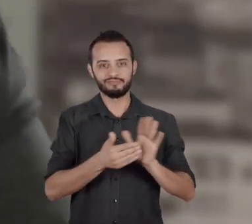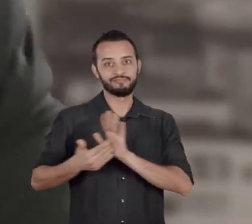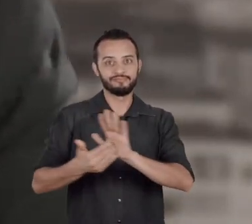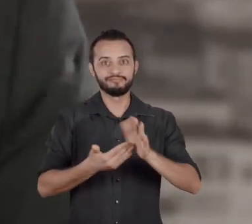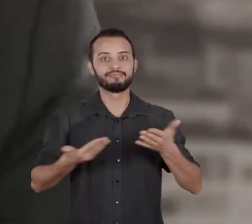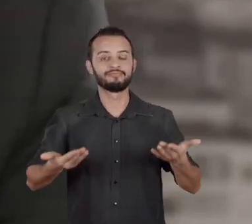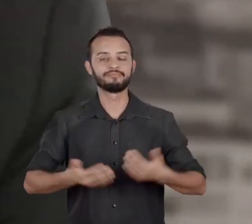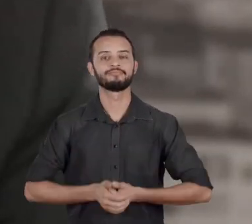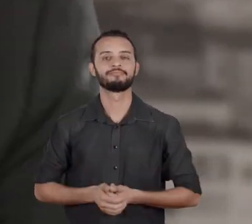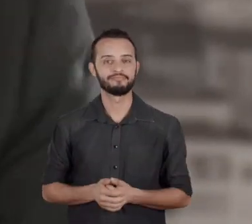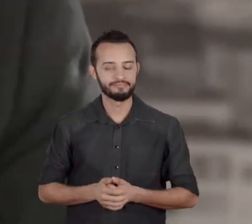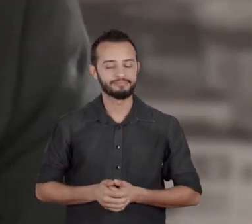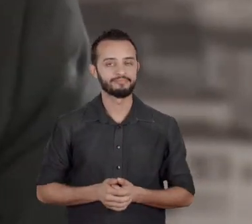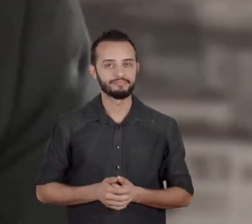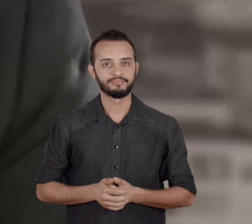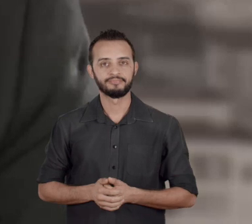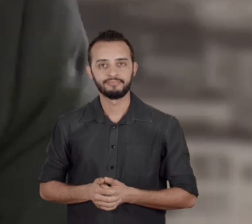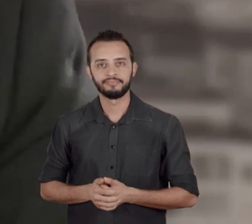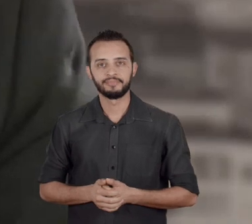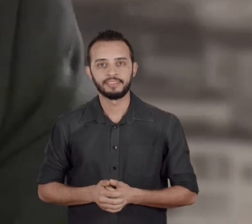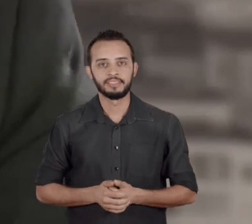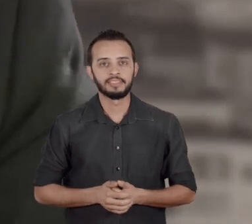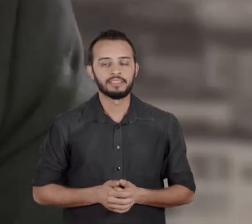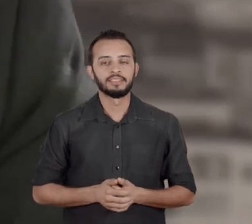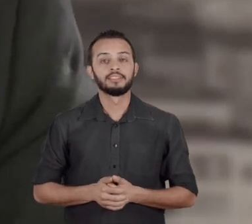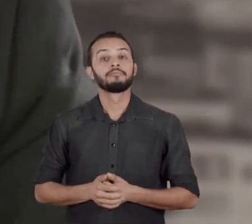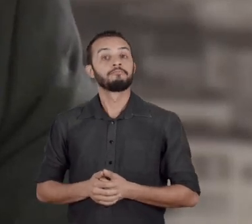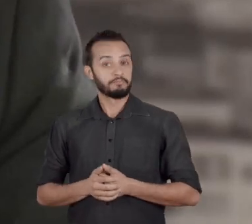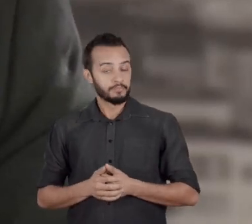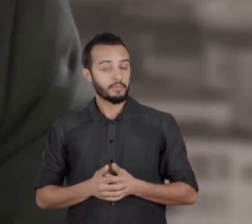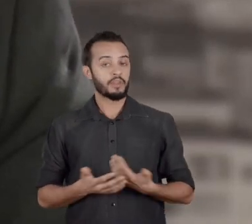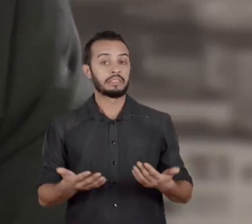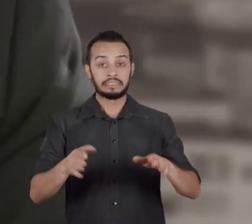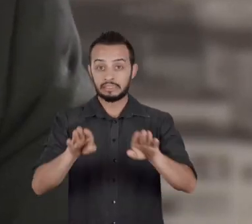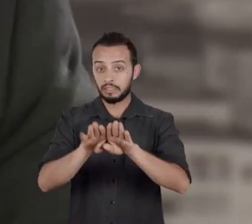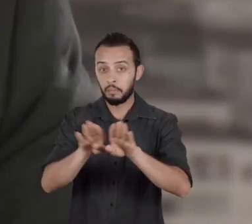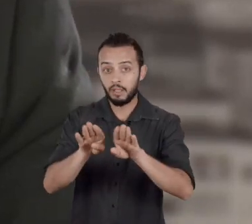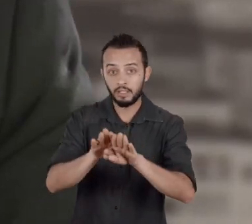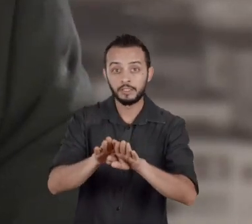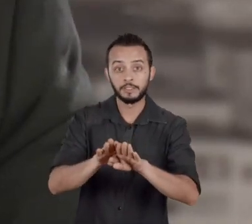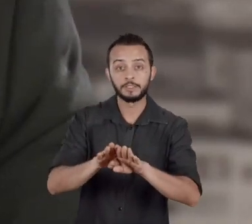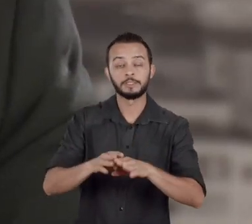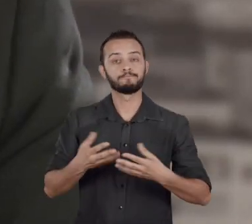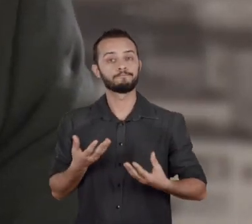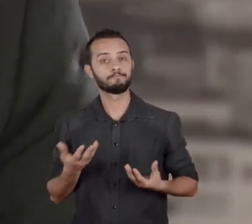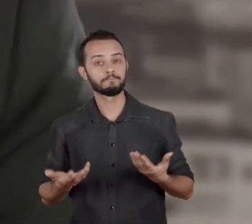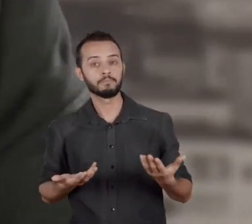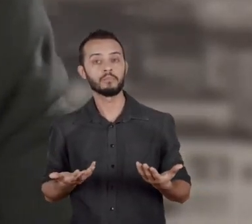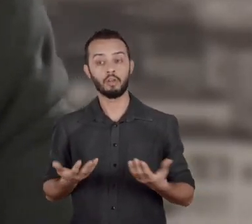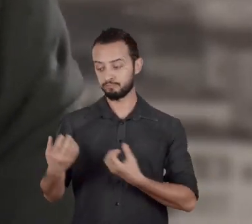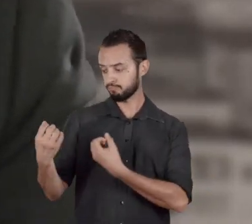nós somos de uma certa maneira ensinados,